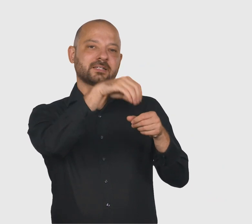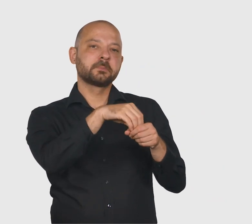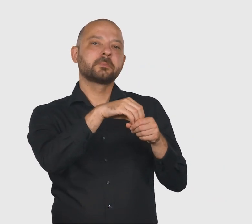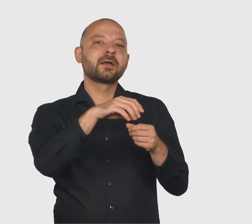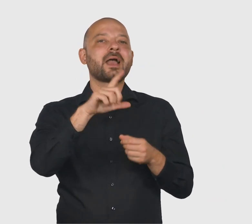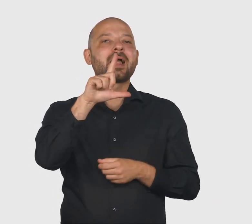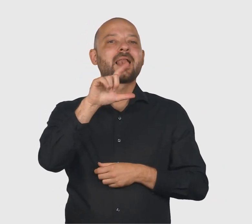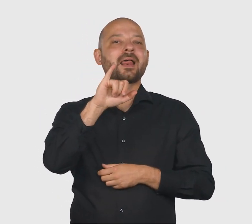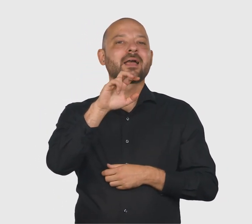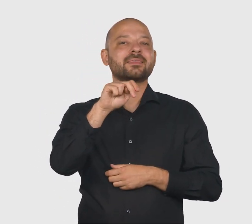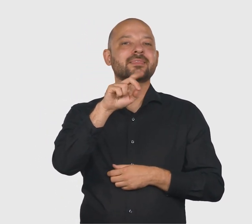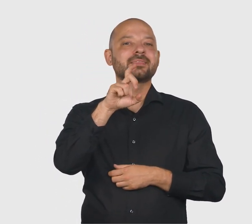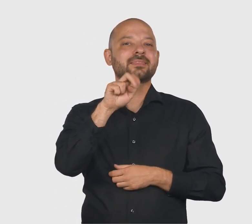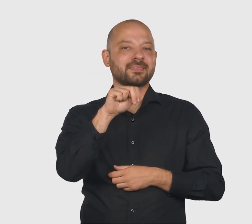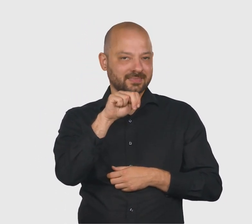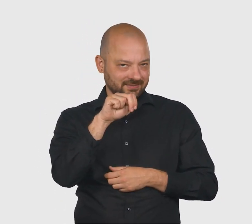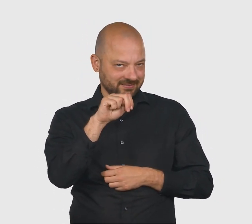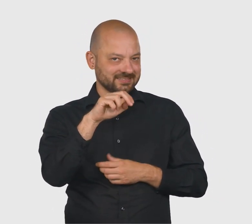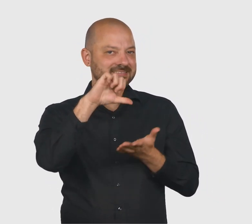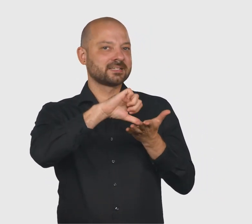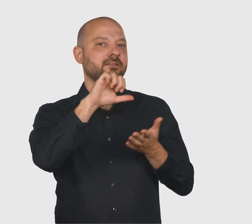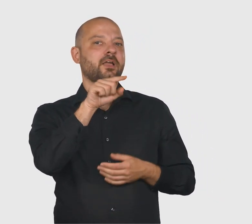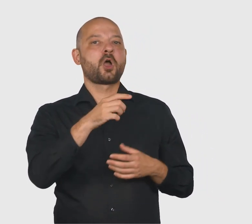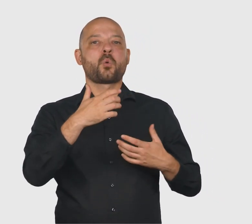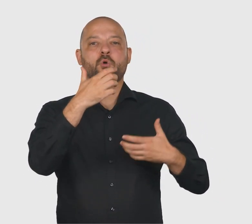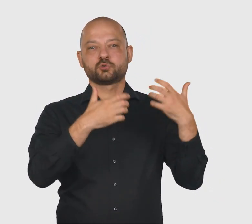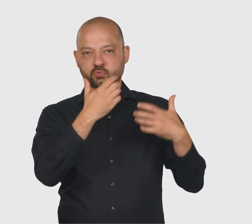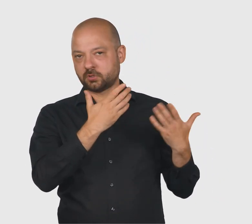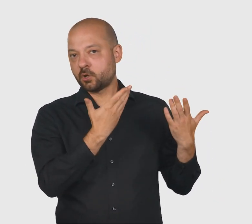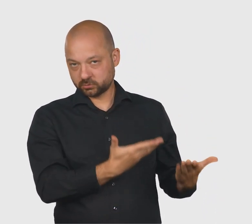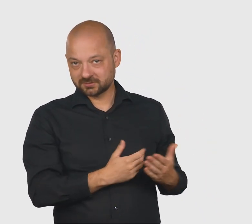im Linden-Center in Hohenschönhausen.